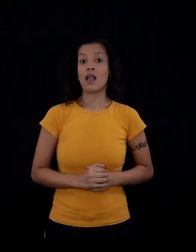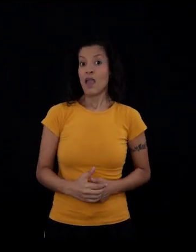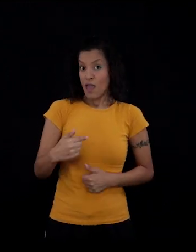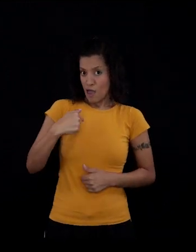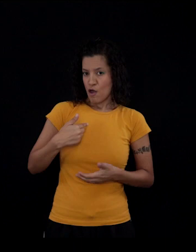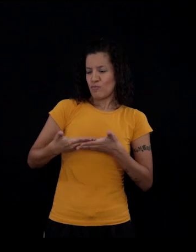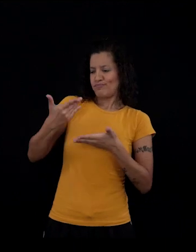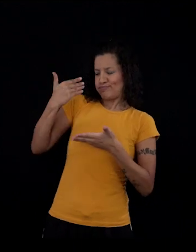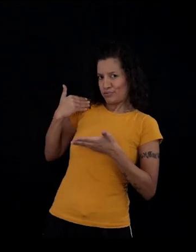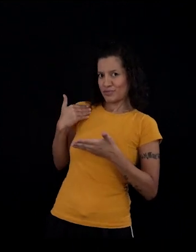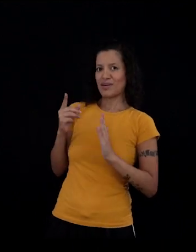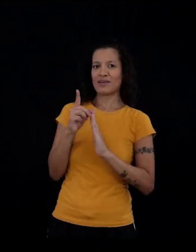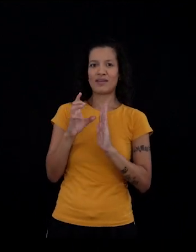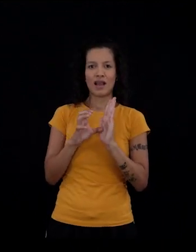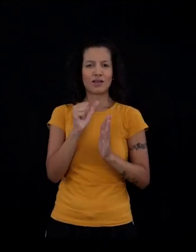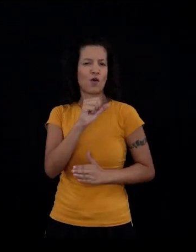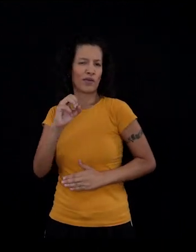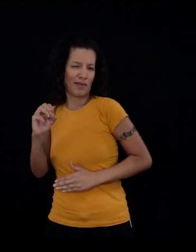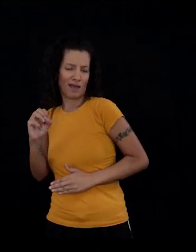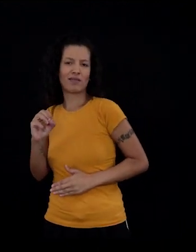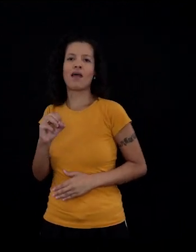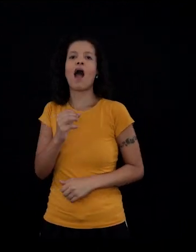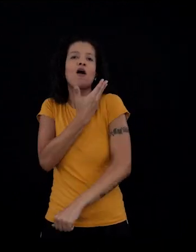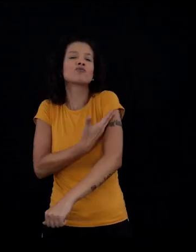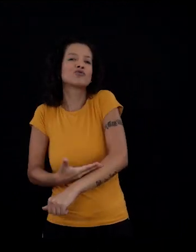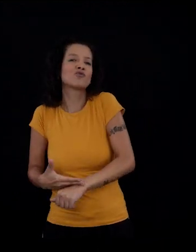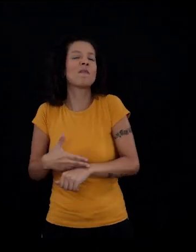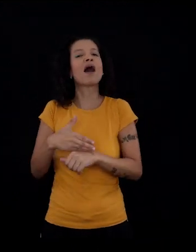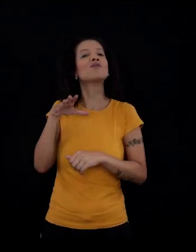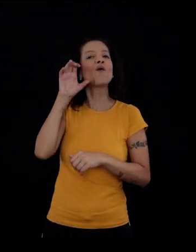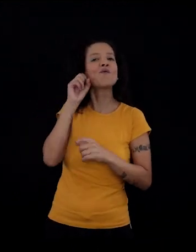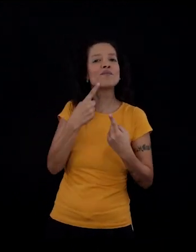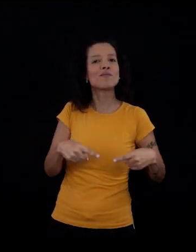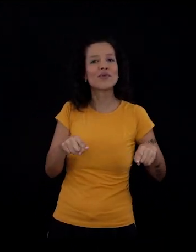Eu sou anos 80, sou um cara que ouviu Smiths.